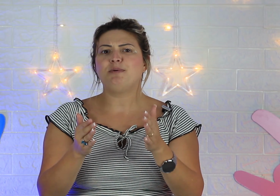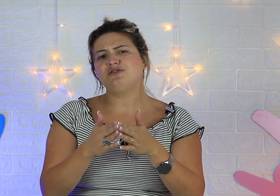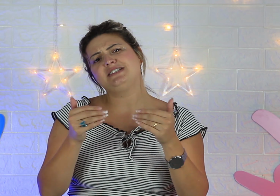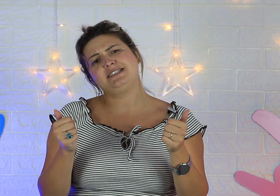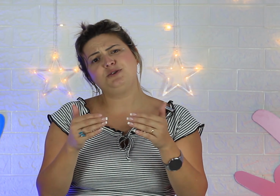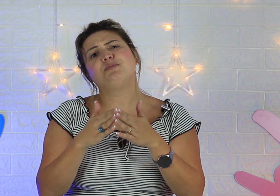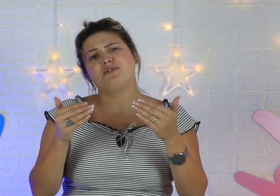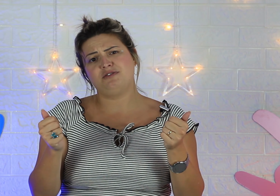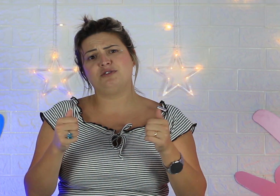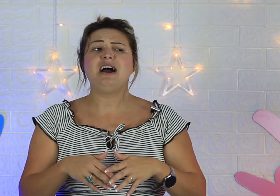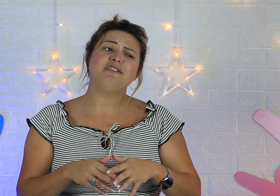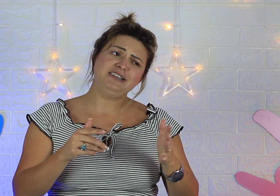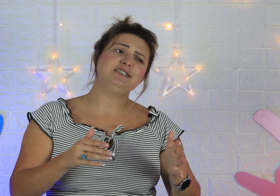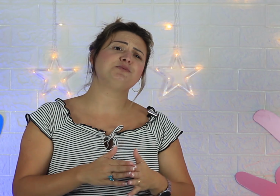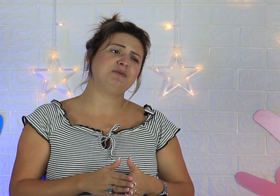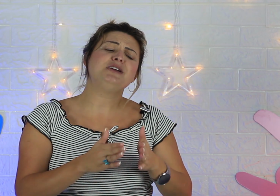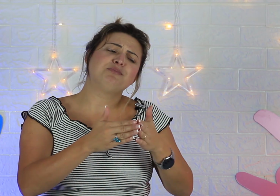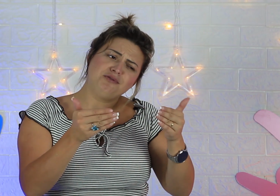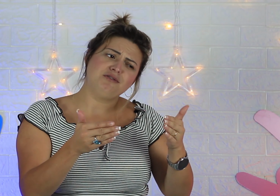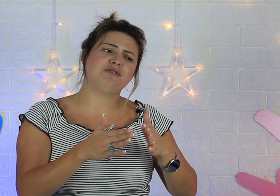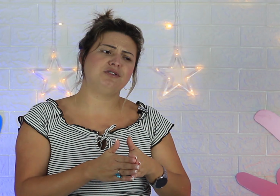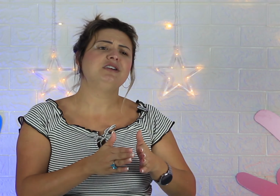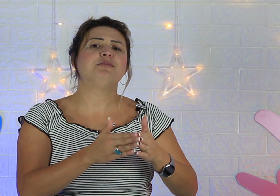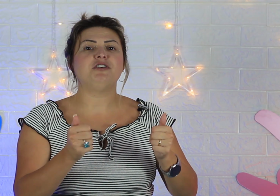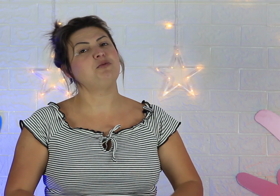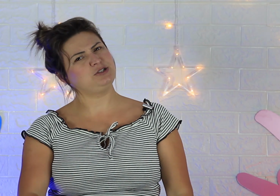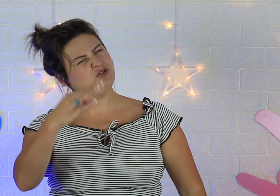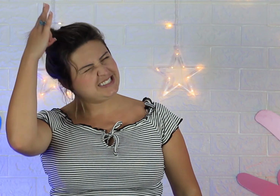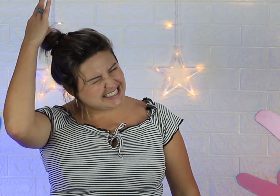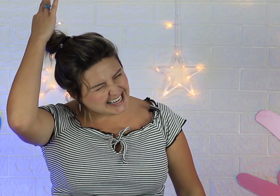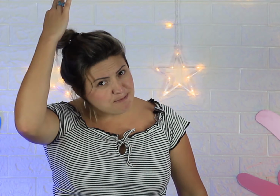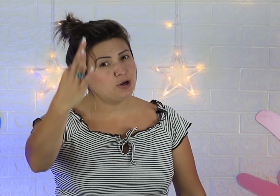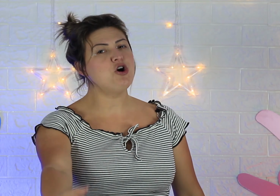você pode fazer assim um por favor faz isso para mim por favor por favor mas quando você quiser